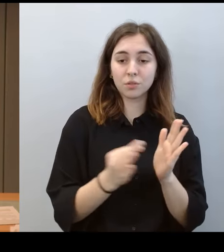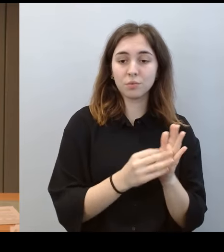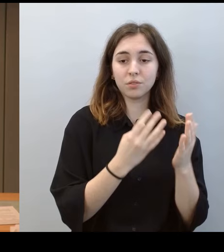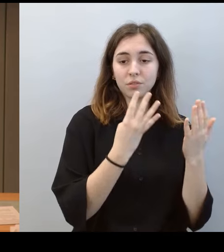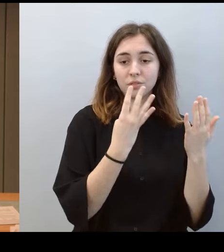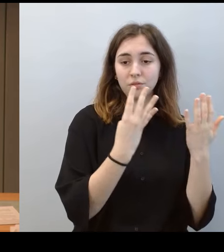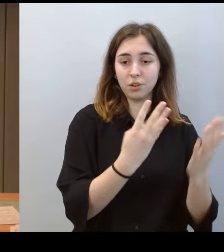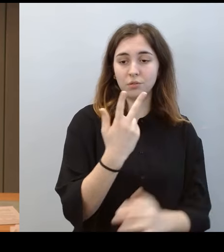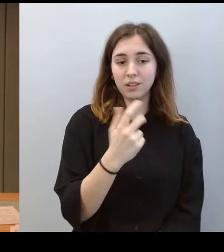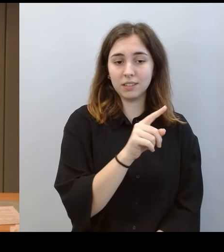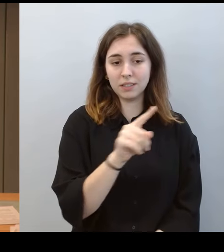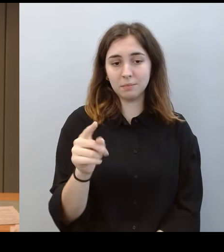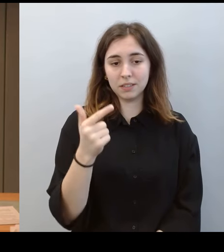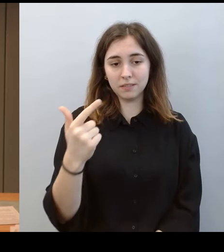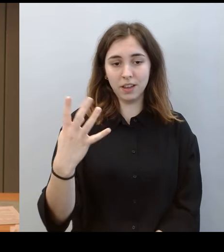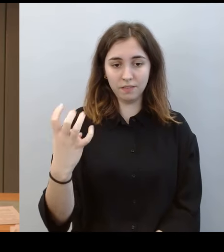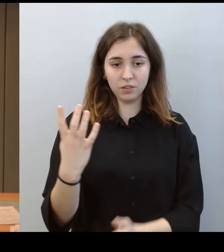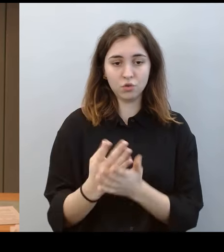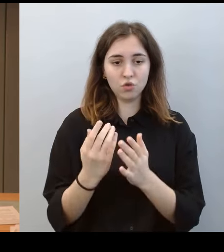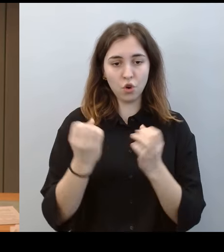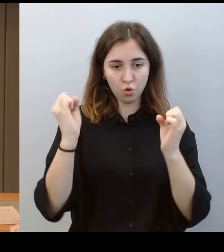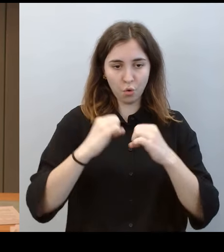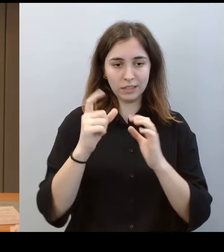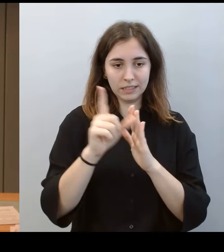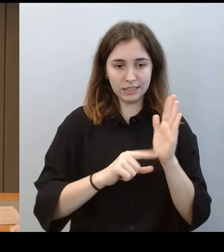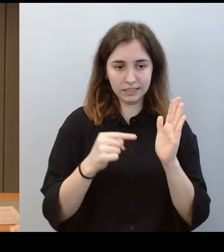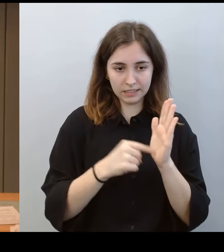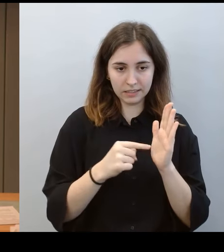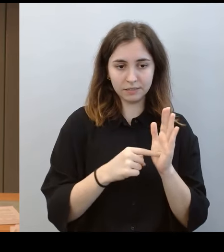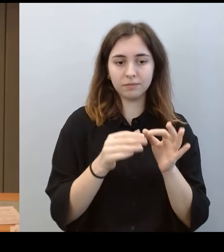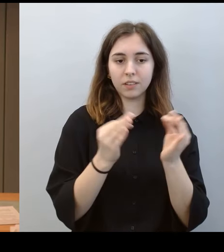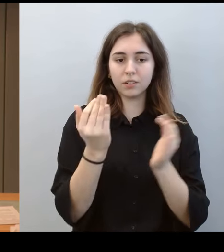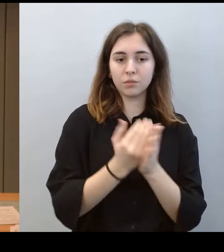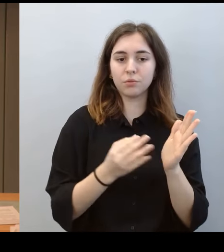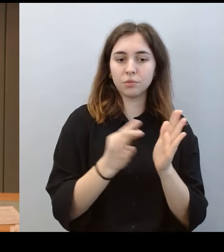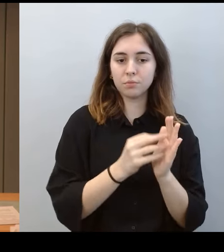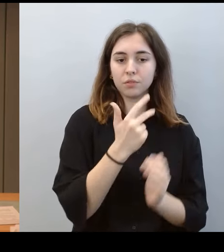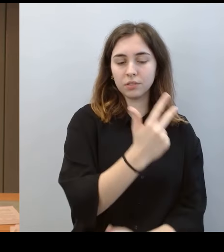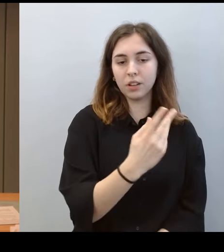der Fraktion der CDU unter der Nummer 3.5. Die Tagesordnungspunkte 44 bis 46